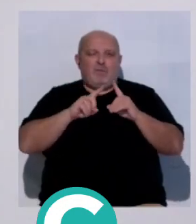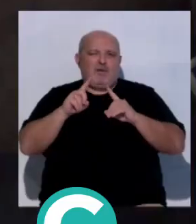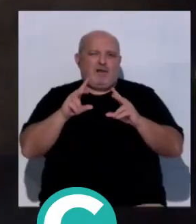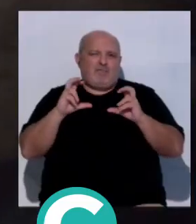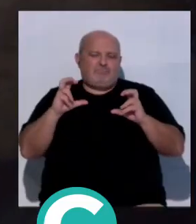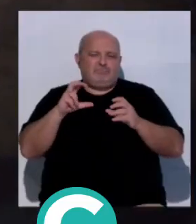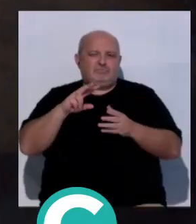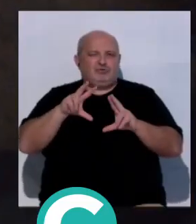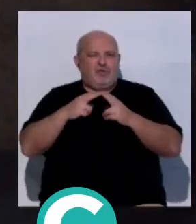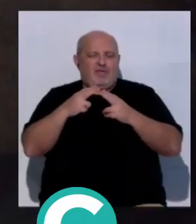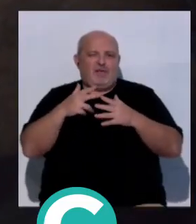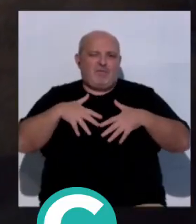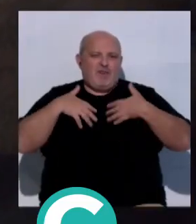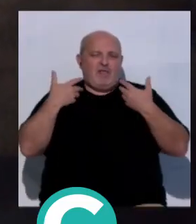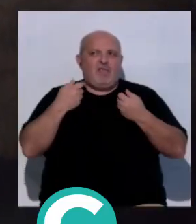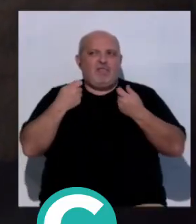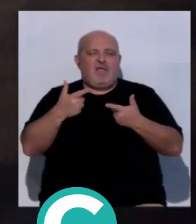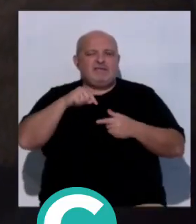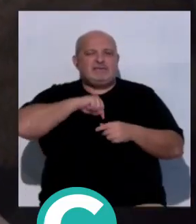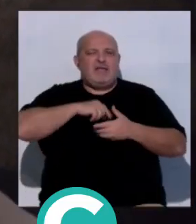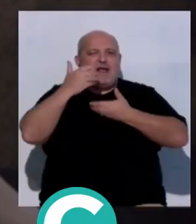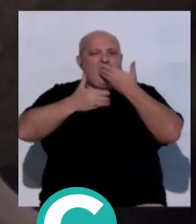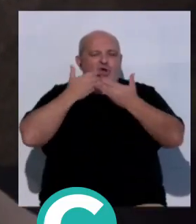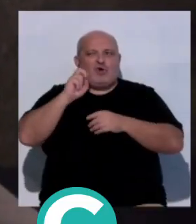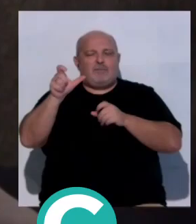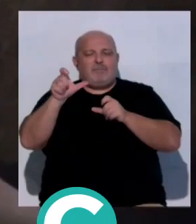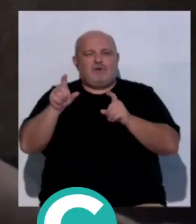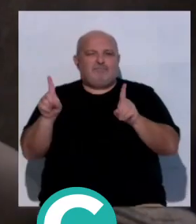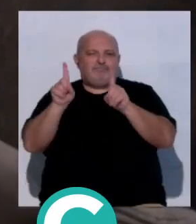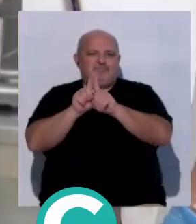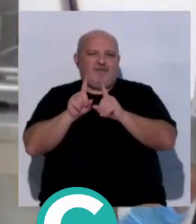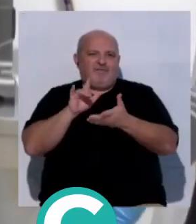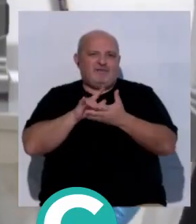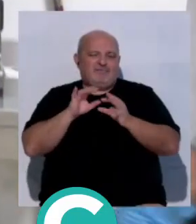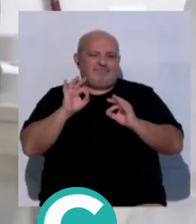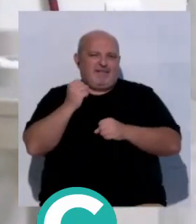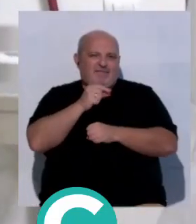sociales y emocionales puedan sentir el calor de otras personas en esta fecha tan señaladas